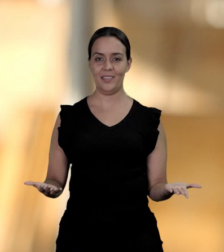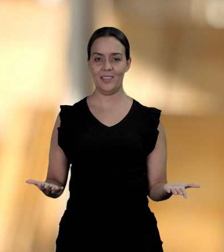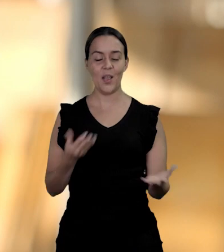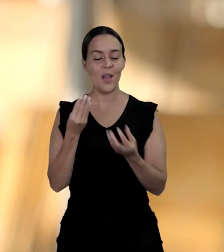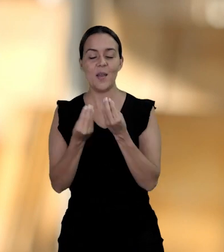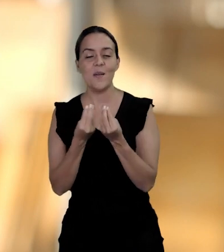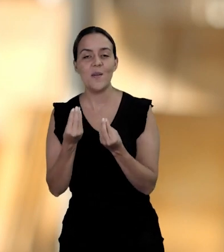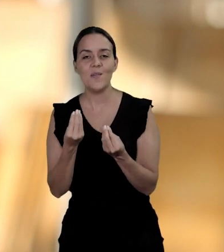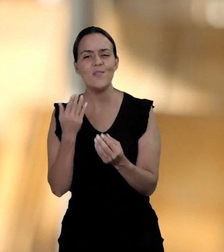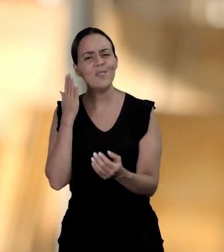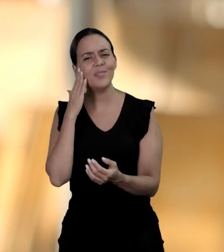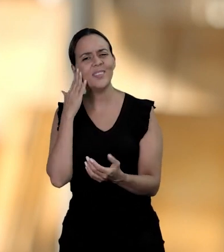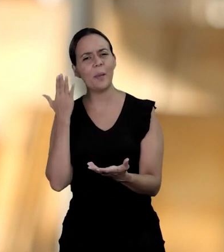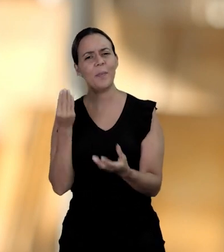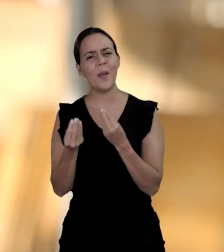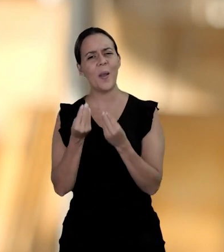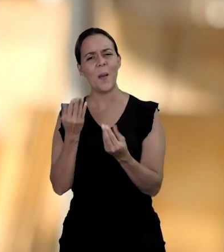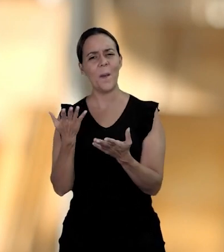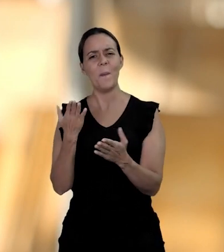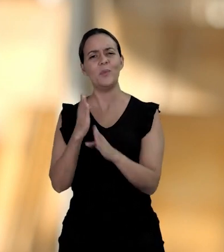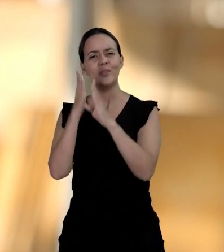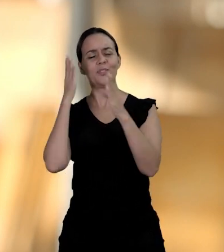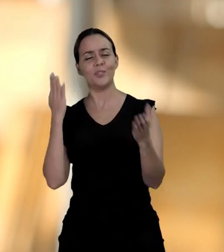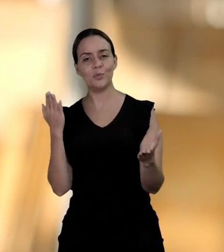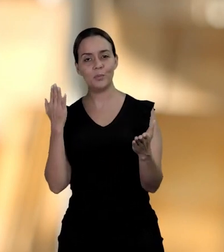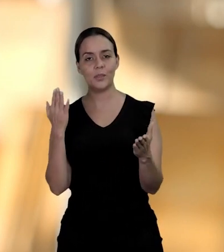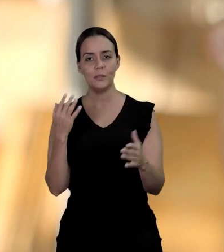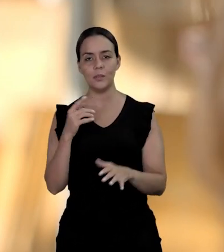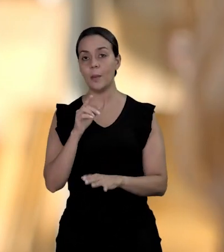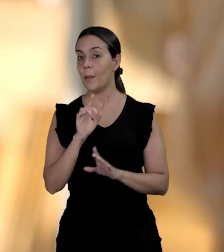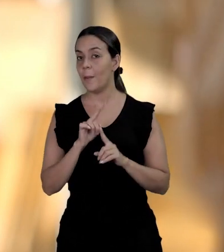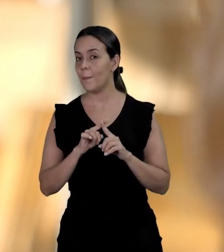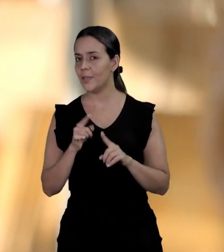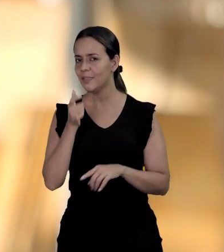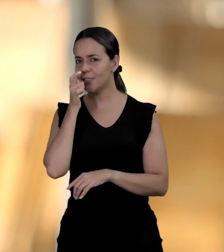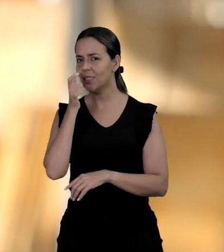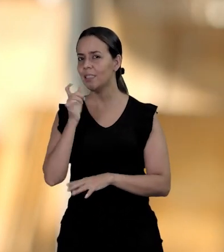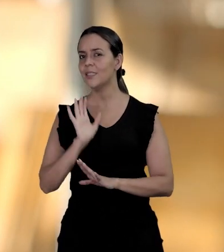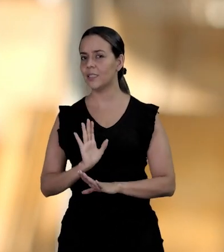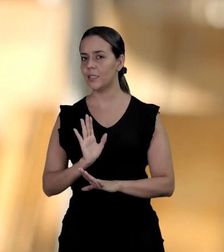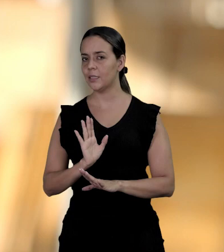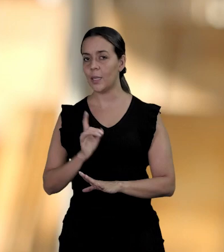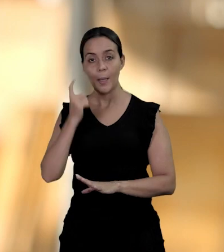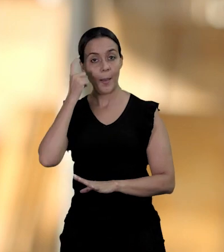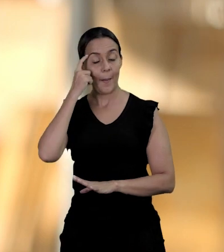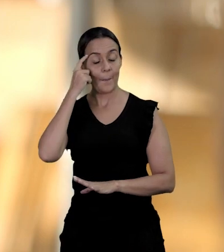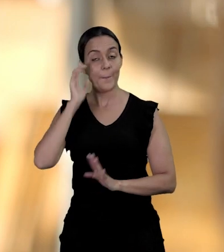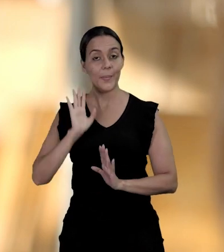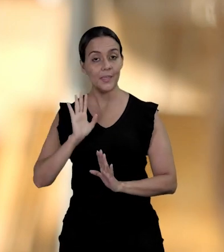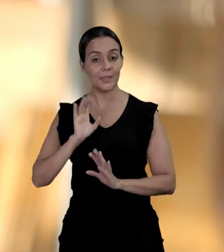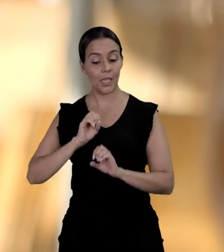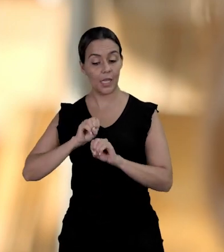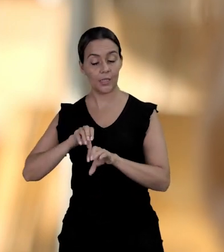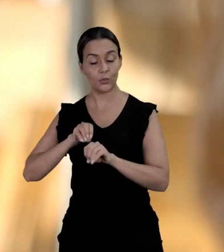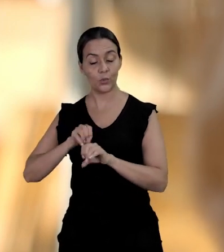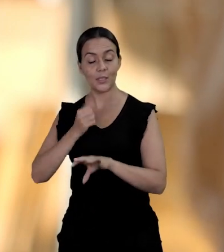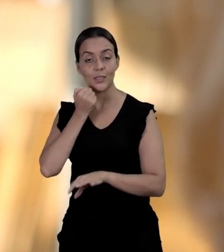É reduzir a realidade a isso, né? É, verdade. E é interessante, quando você pensa do ponto de vista da educação científica,